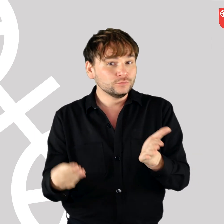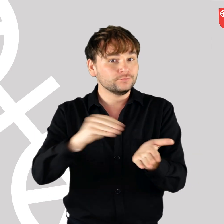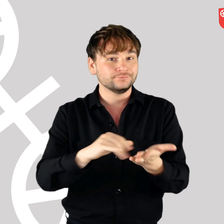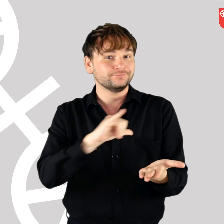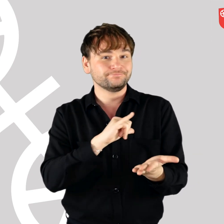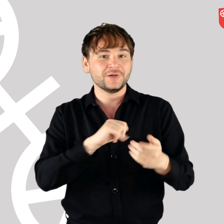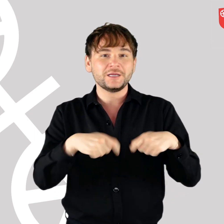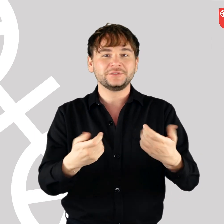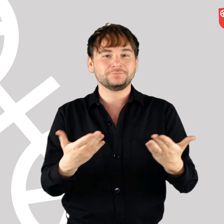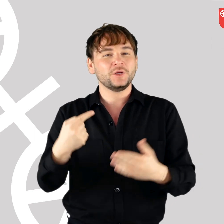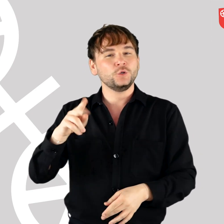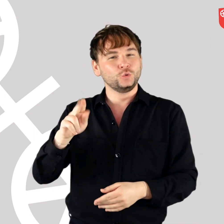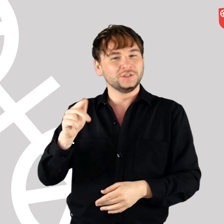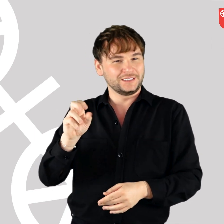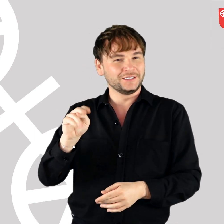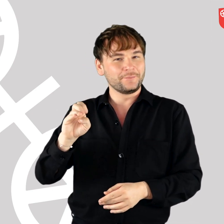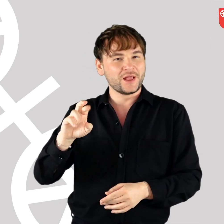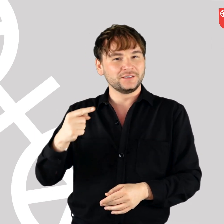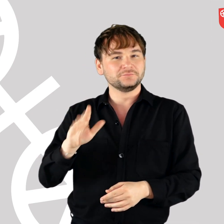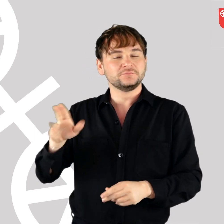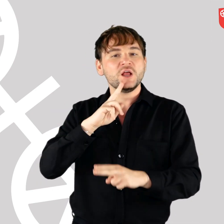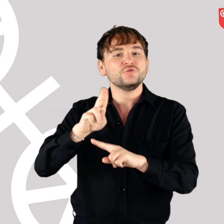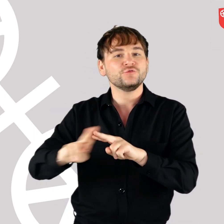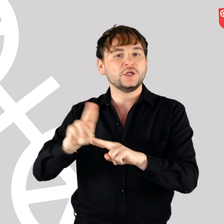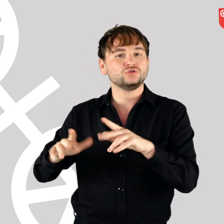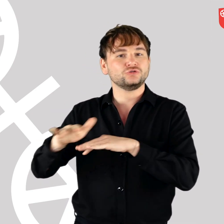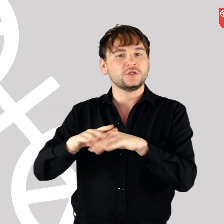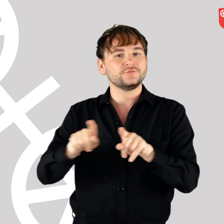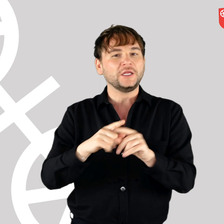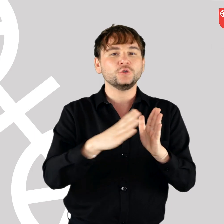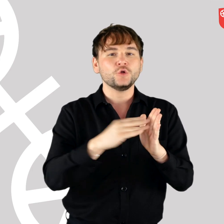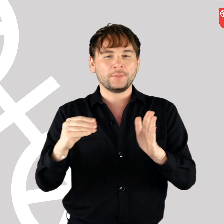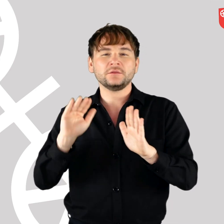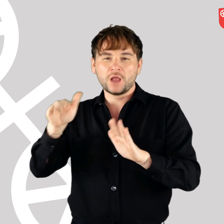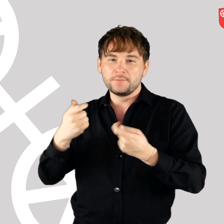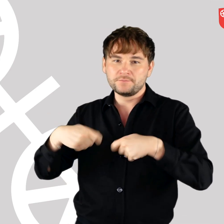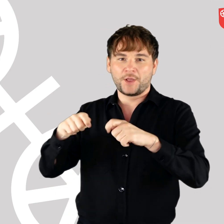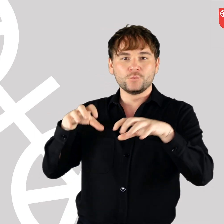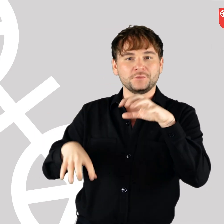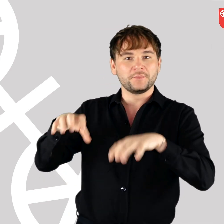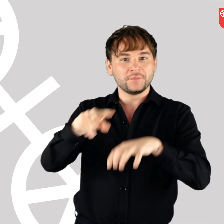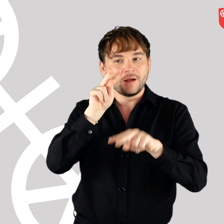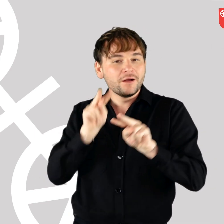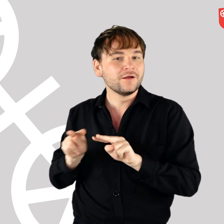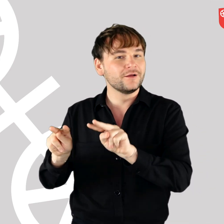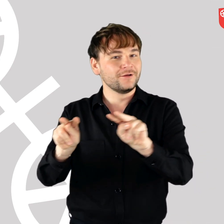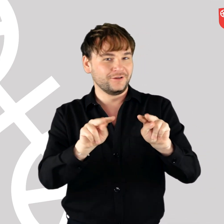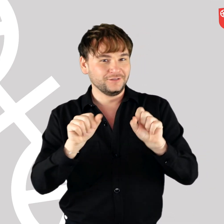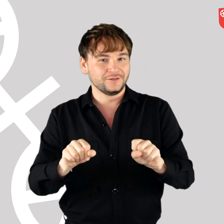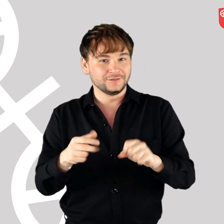Auch ein Nachbau der Gutenberg-Werkstatt zählt zu den Attraktionen des Gutenberg Museums.